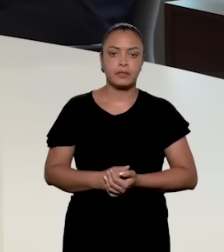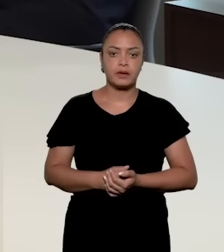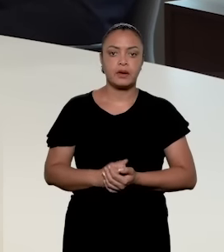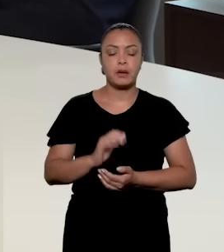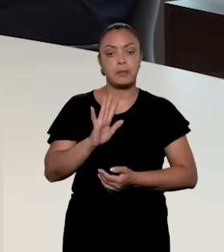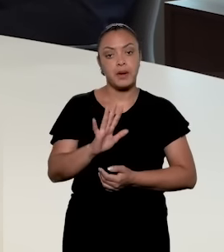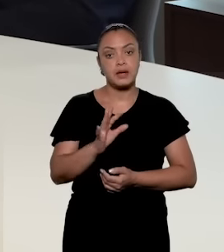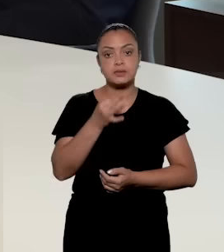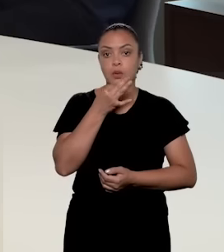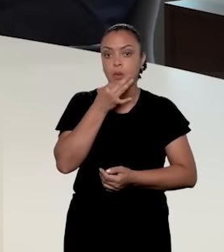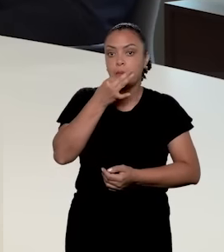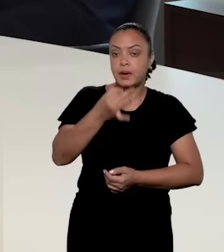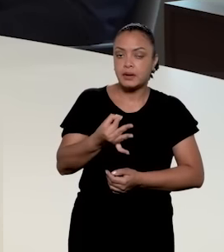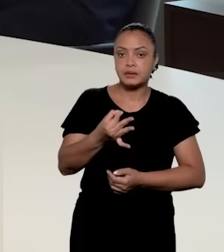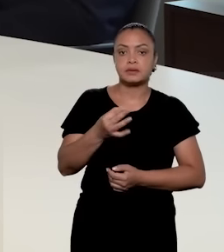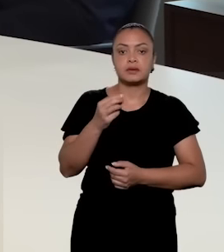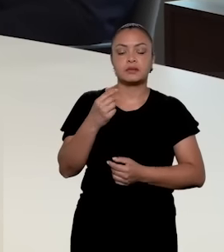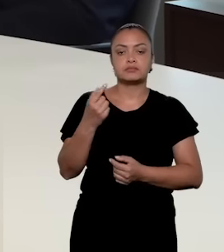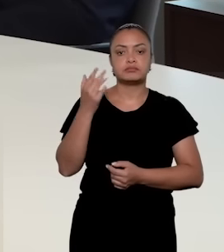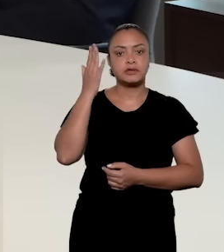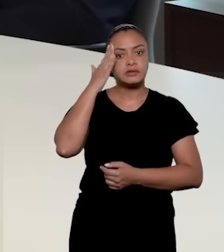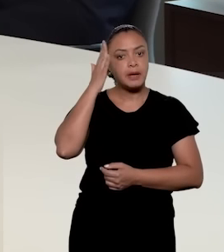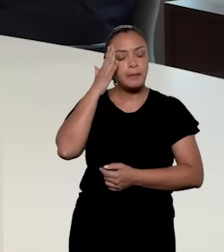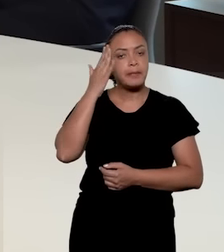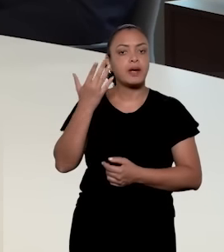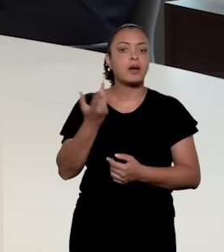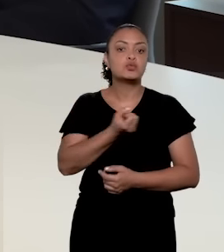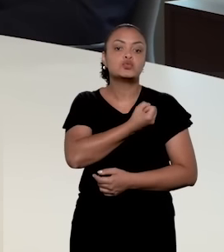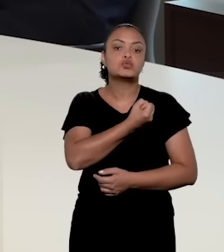mas se o senhor pudesse elencar um pouquinho só pra gente ter um pouco de noção aí dos